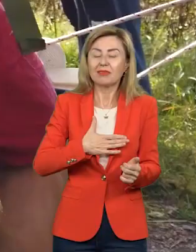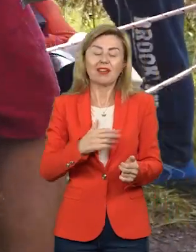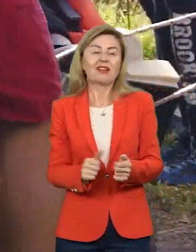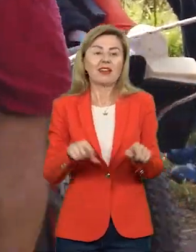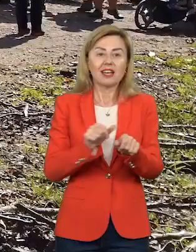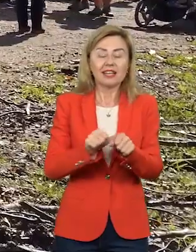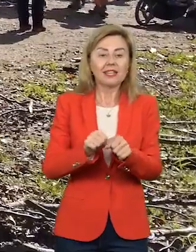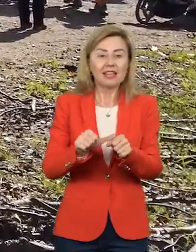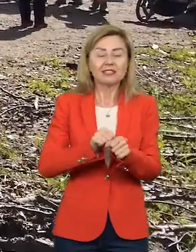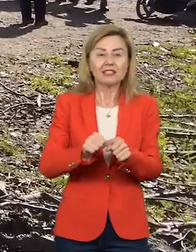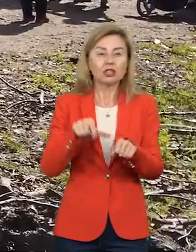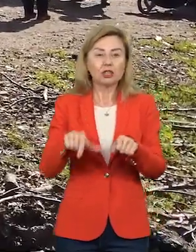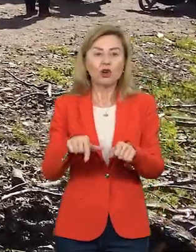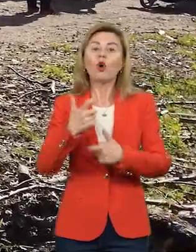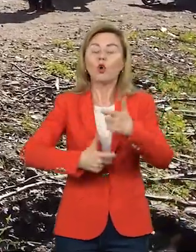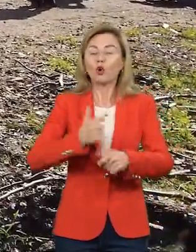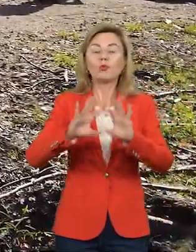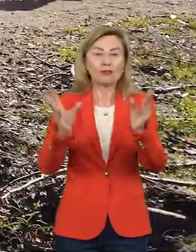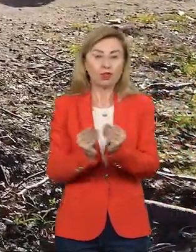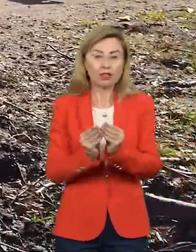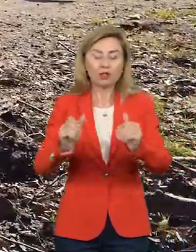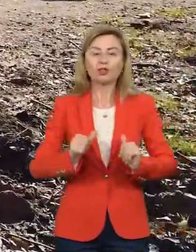Róbmy wszystko żeby Ludzie widzieli że turystyka Górska osób z